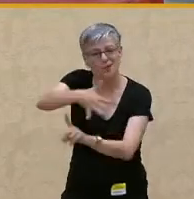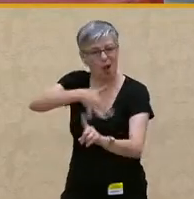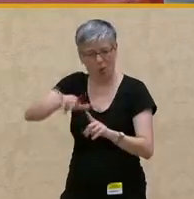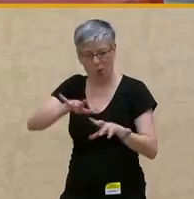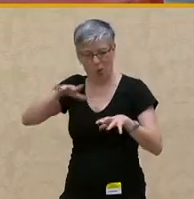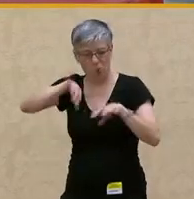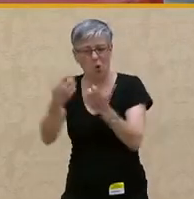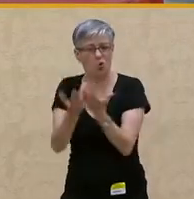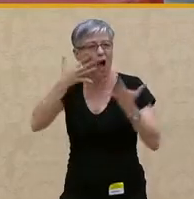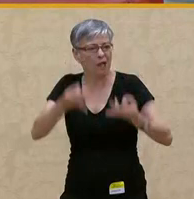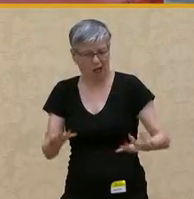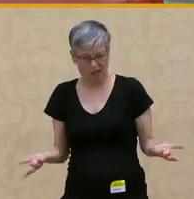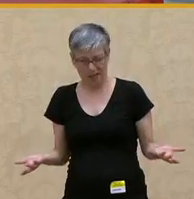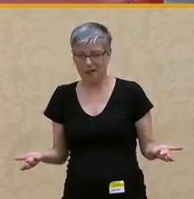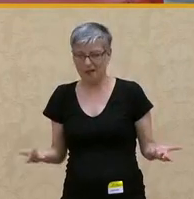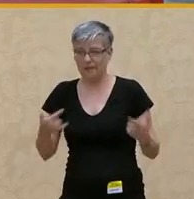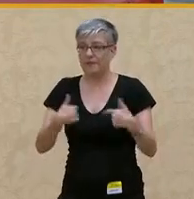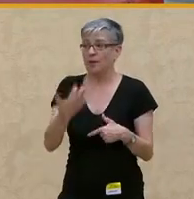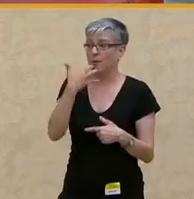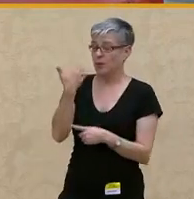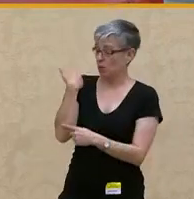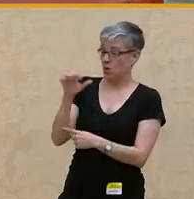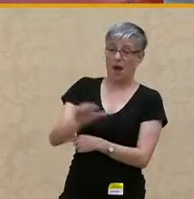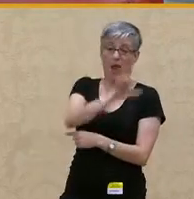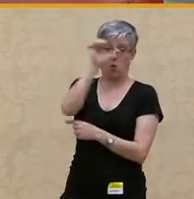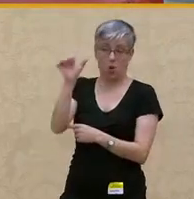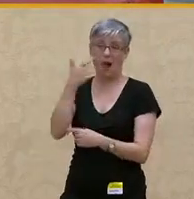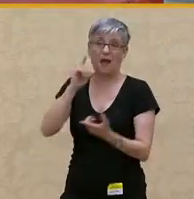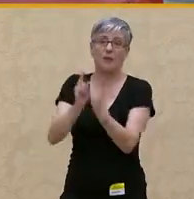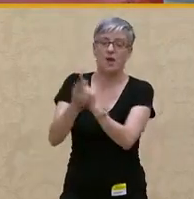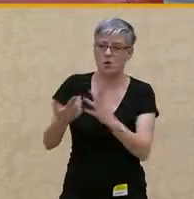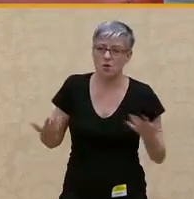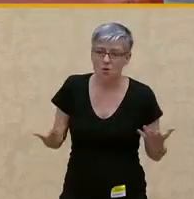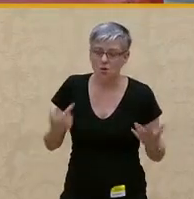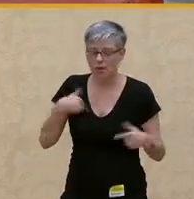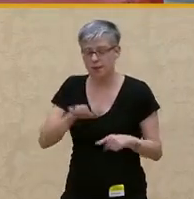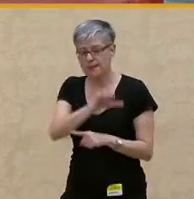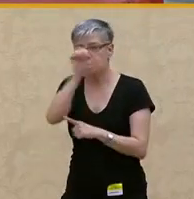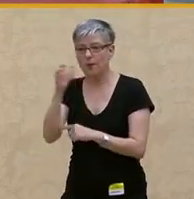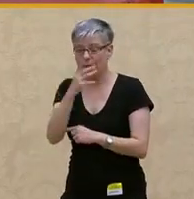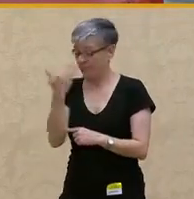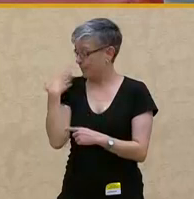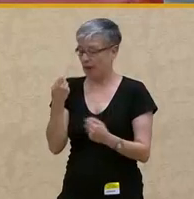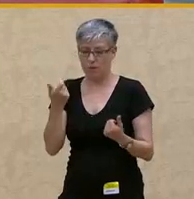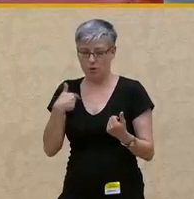Lo que ha pasado hace días en Europa es un signo grave de que se pueden cambiar los mundos y se